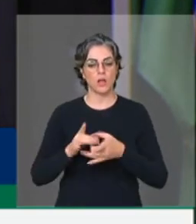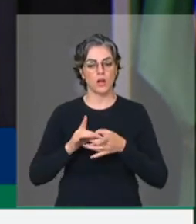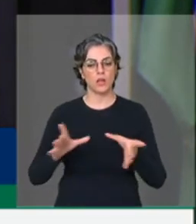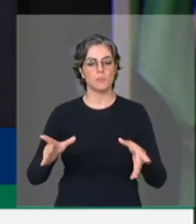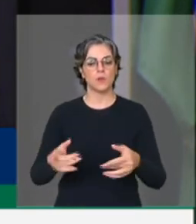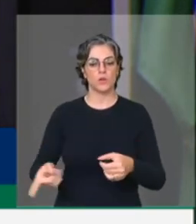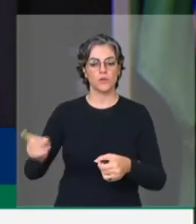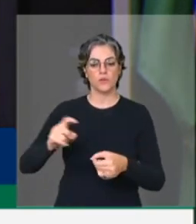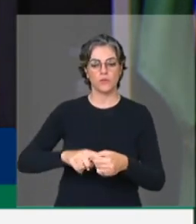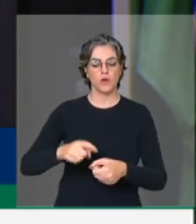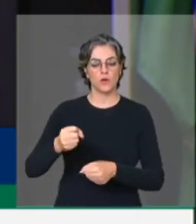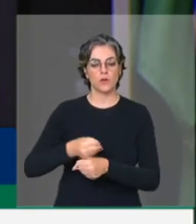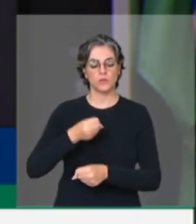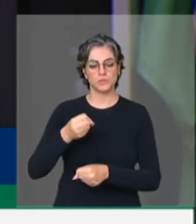LIBERADA A RETOMADA DAS OBRAS DO TRECHO C, DE 52 QUILÔ